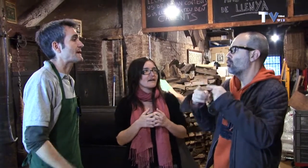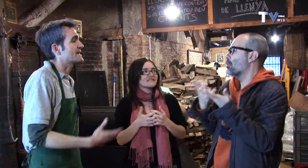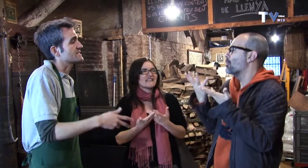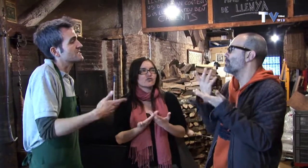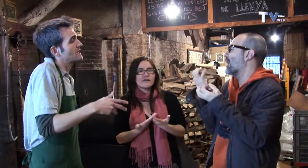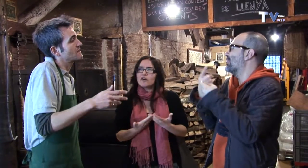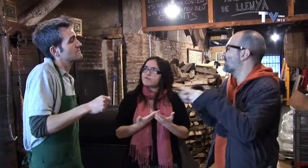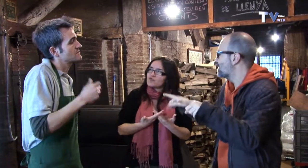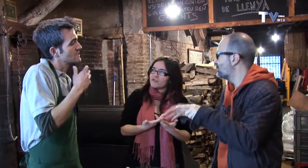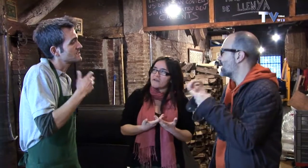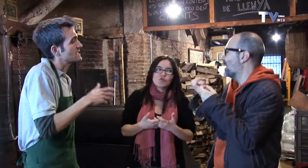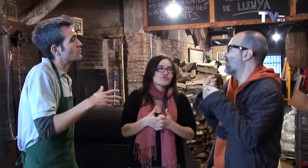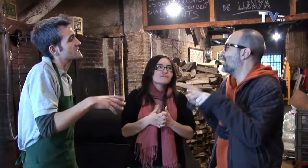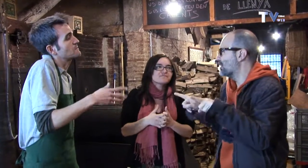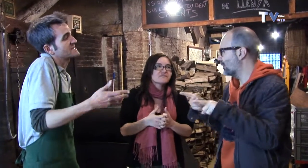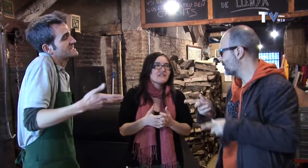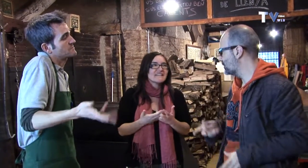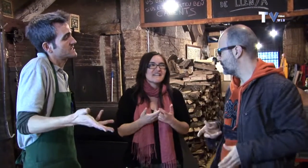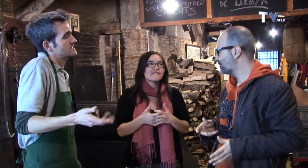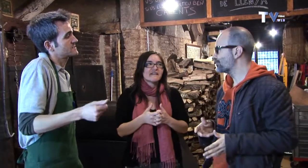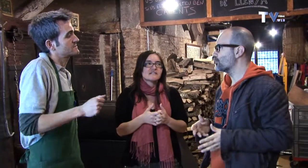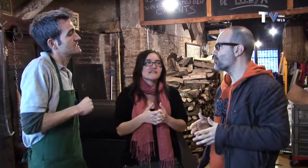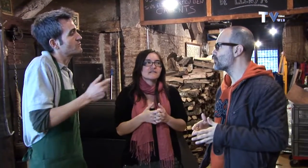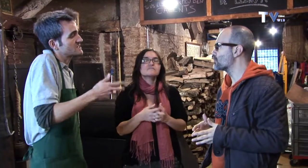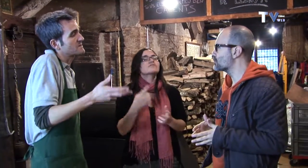tostan los frutos con electricidad o cómo lo hacen?